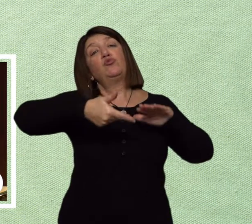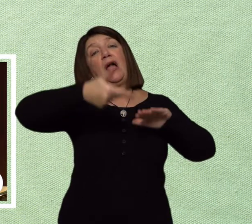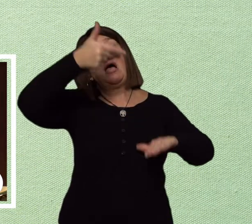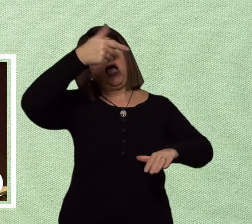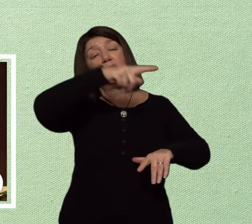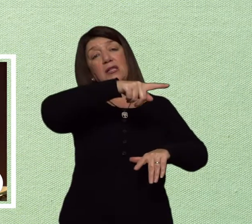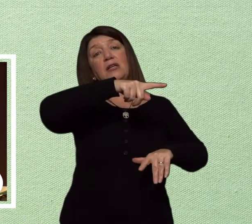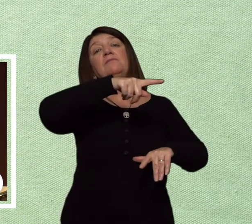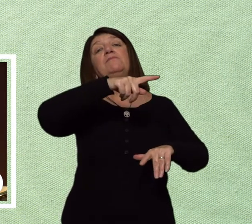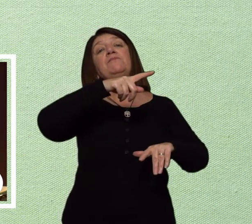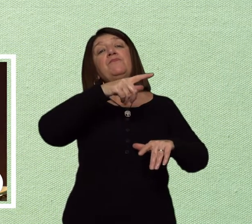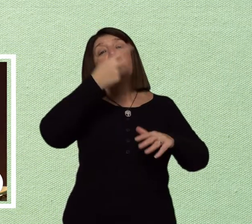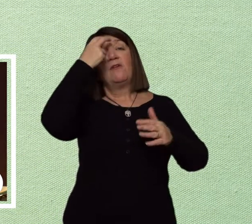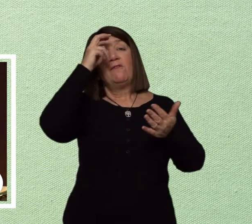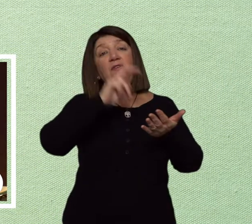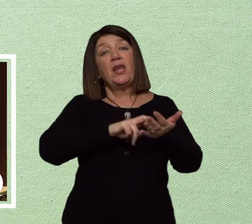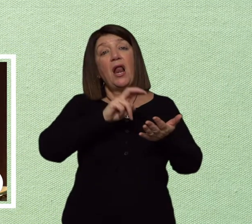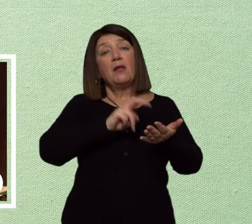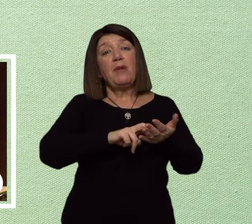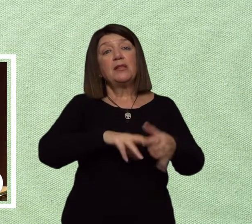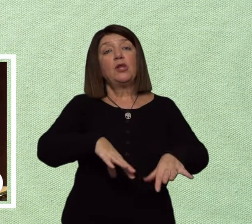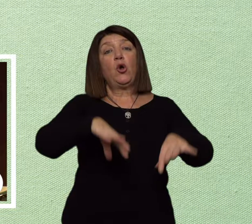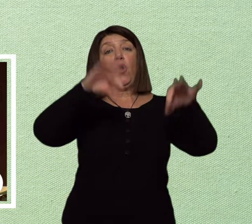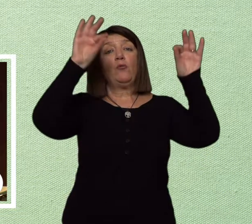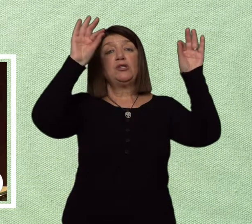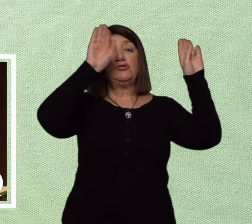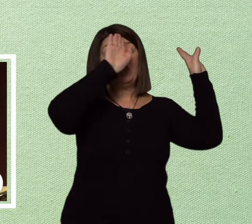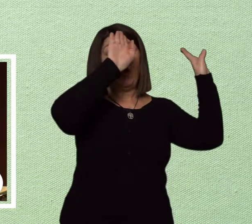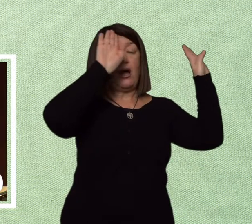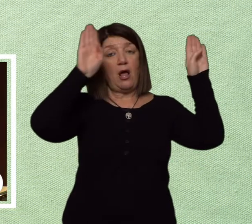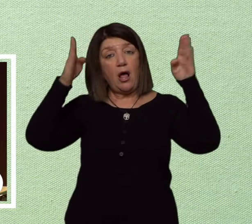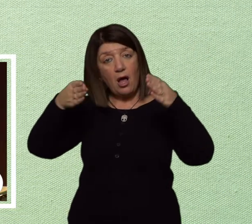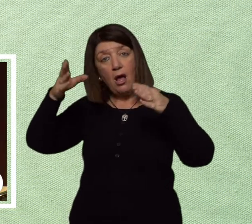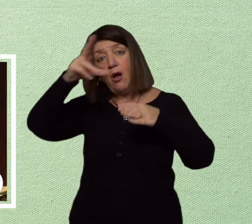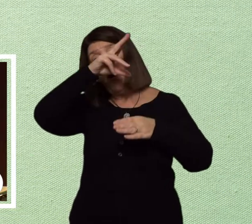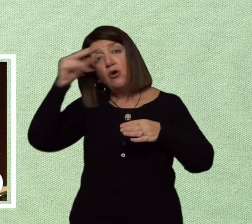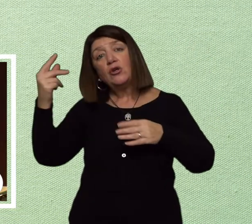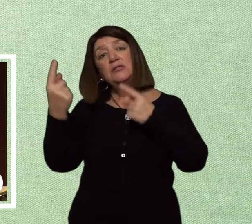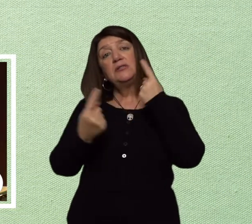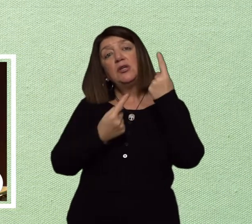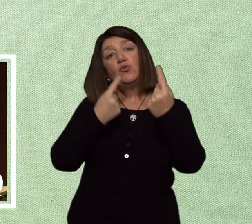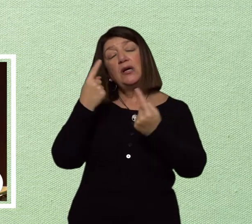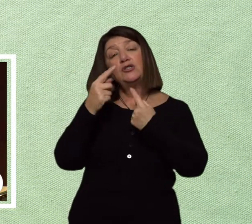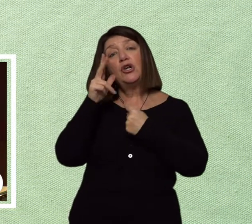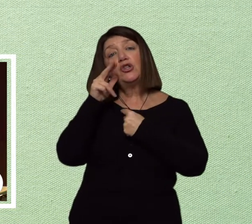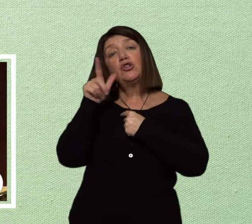situazione delle donne con disabilità", proprio perché alcune deputate con disabilità e